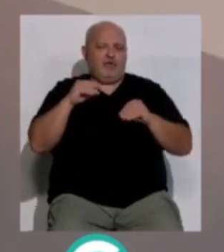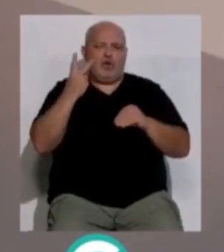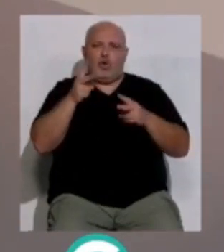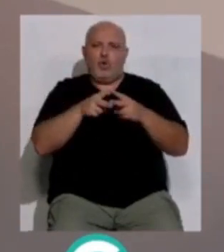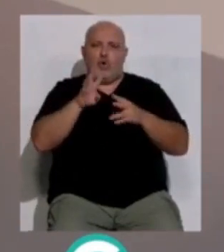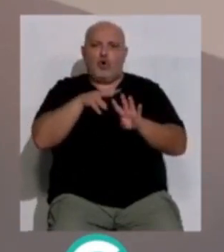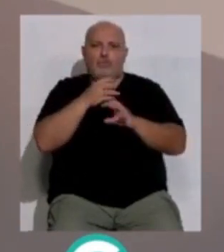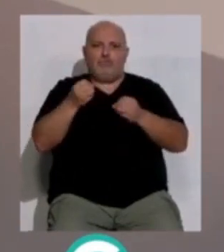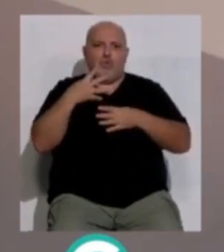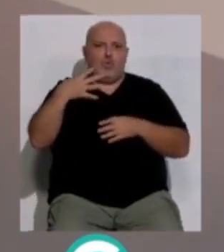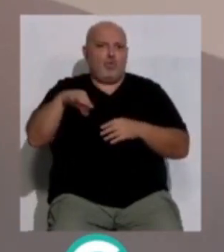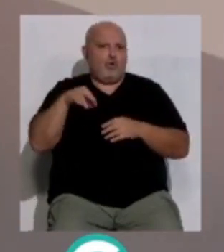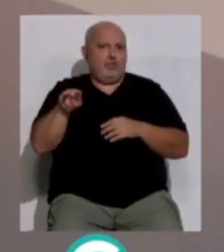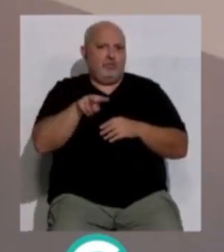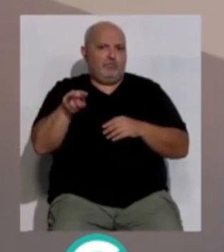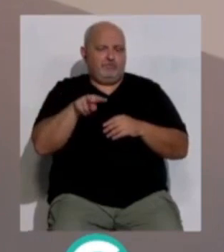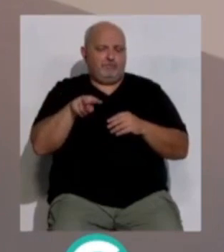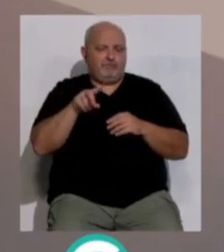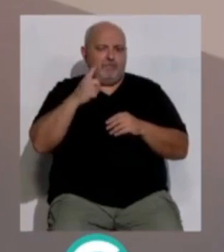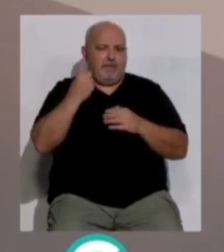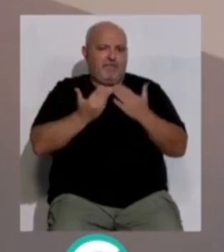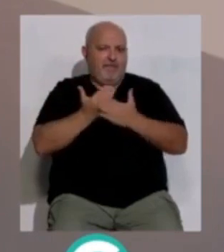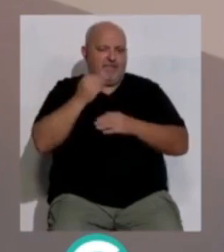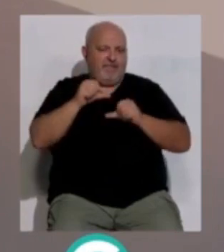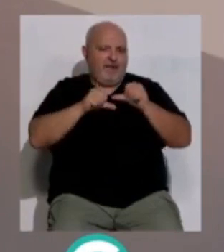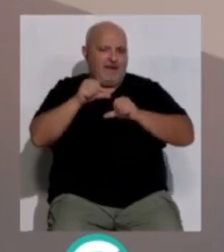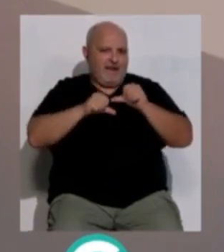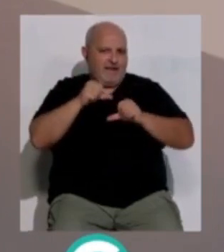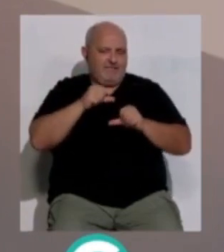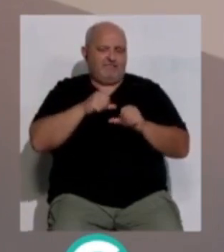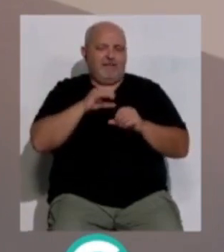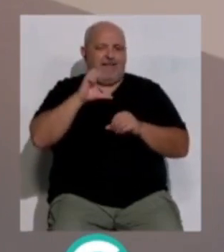únicos horarios que se han dado a conocer de la primera jornada de la liga e Sports que es